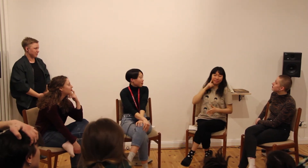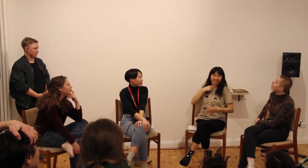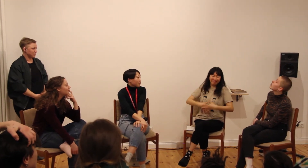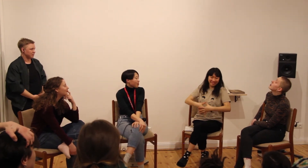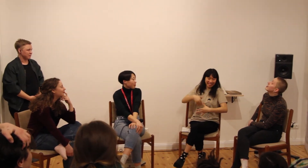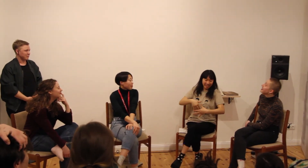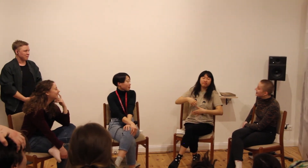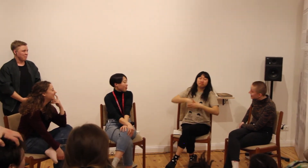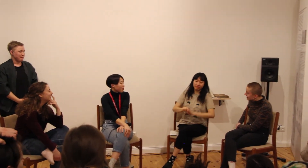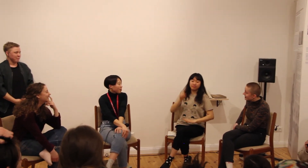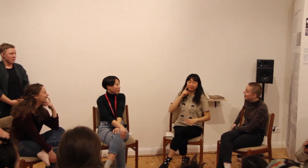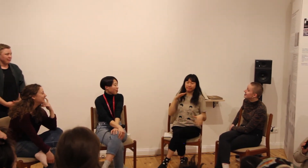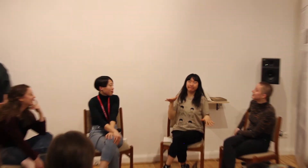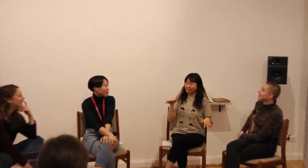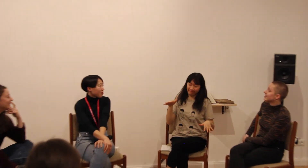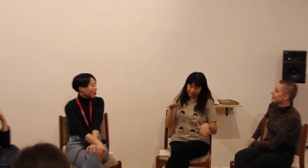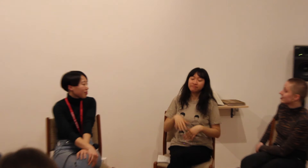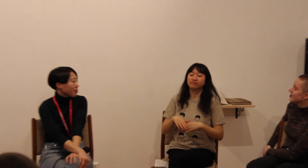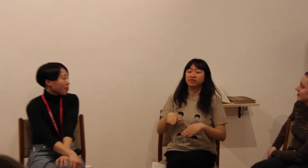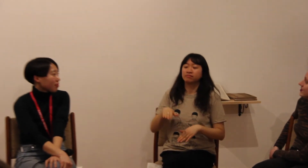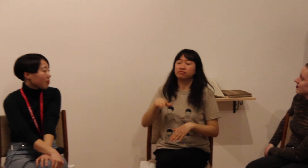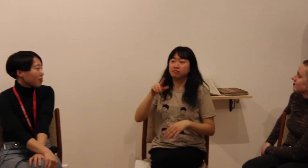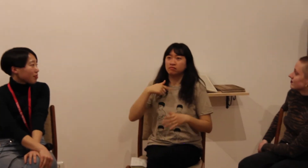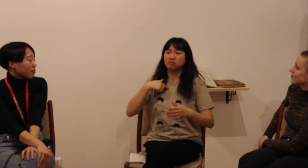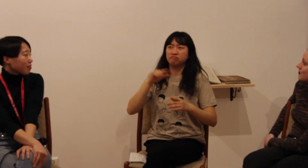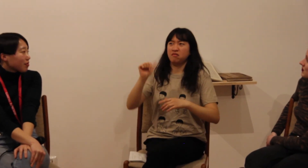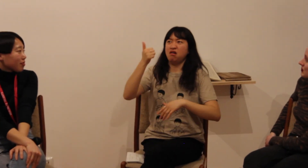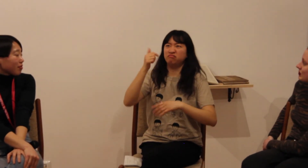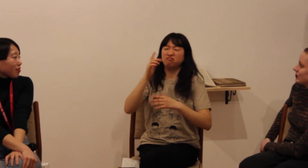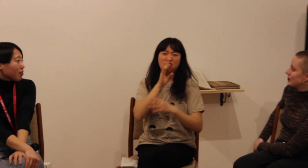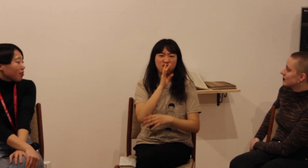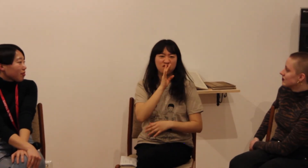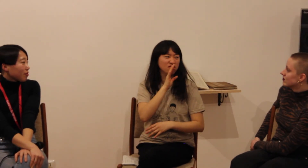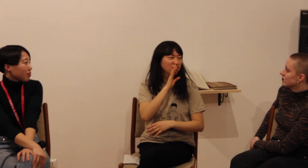Als meine Mutter mit mir schwanger war, war ich schon taub. Ich bin also taub auf die Welt gekommen.